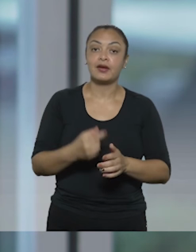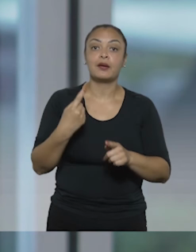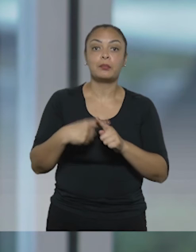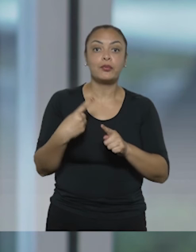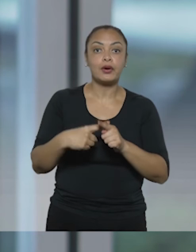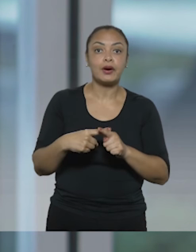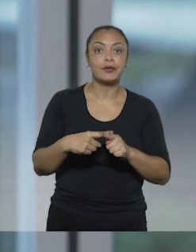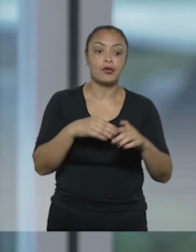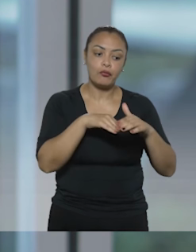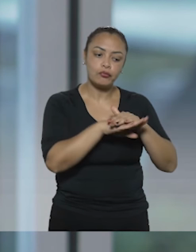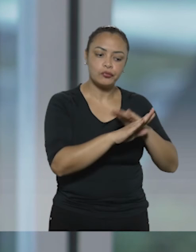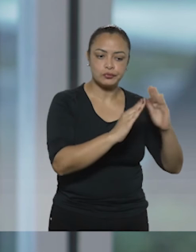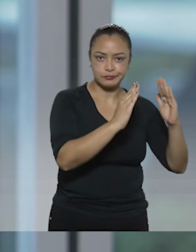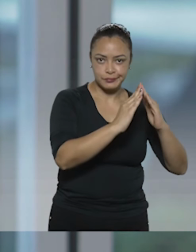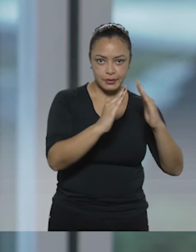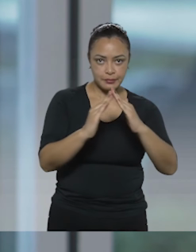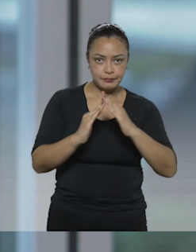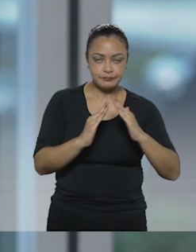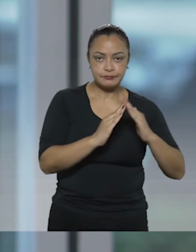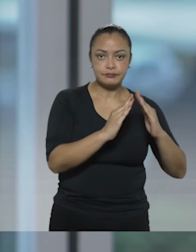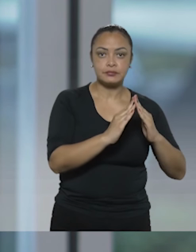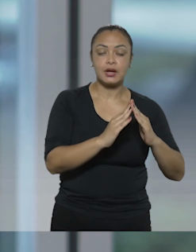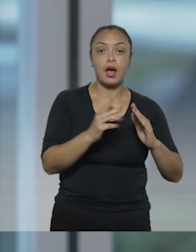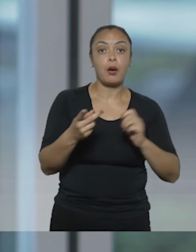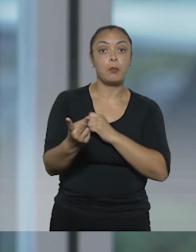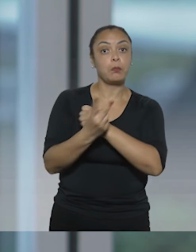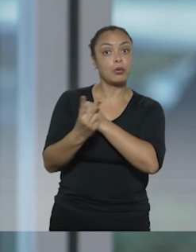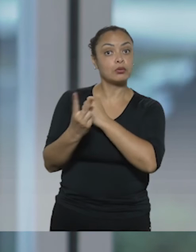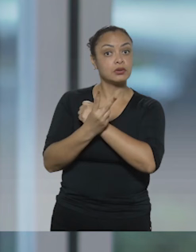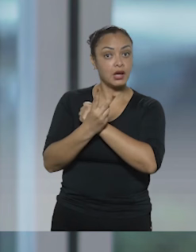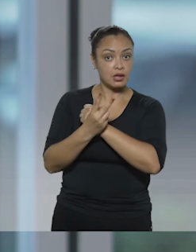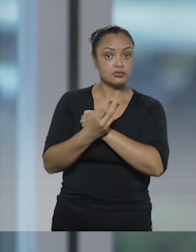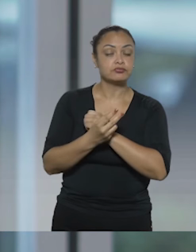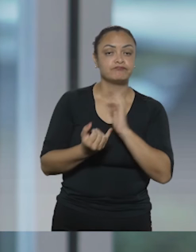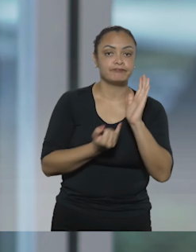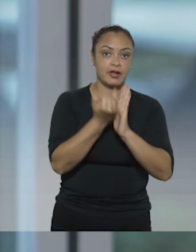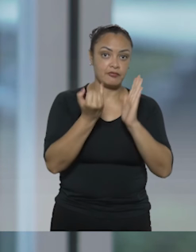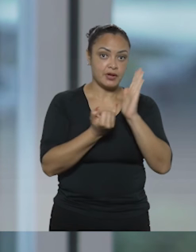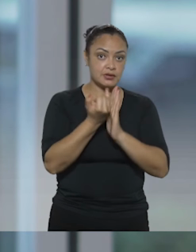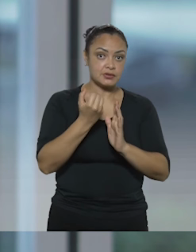fundos imobiliários eles conferem proteção contra a inflação, geração de renda através